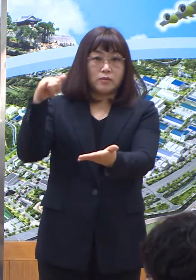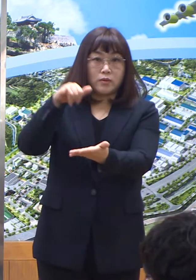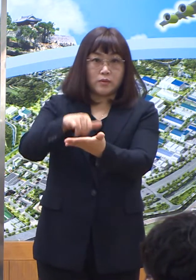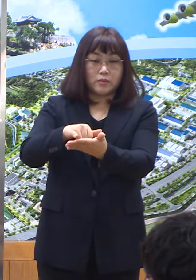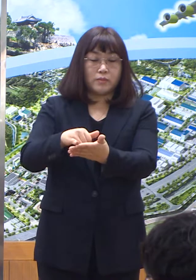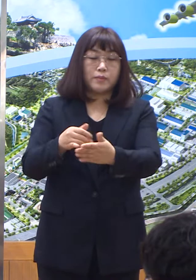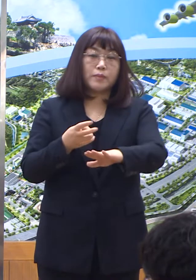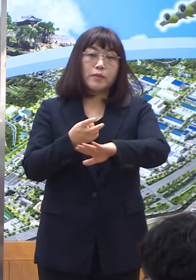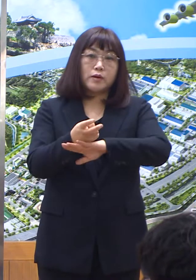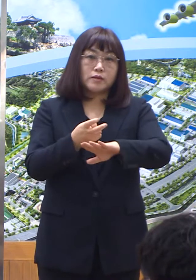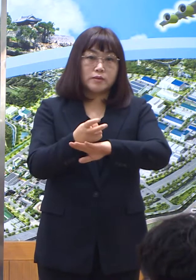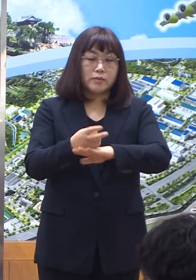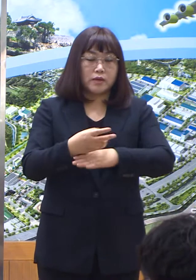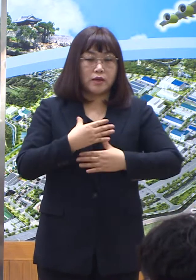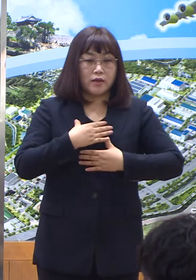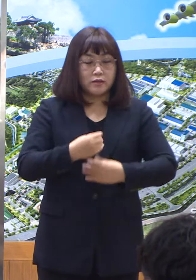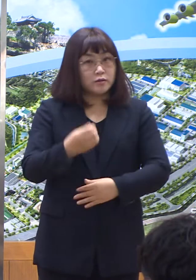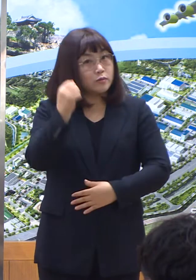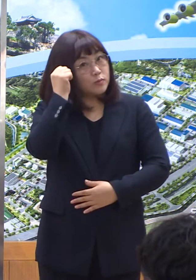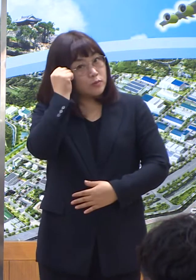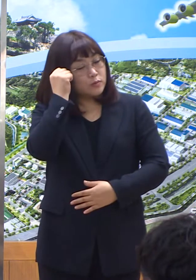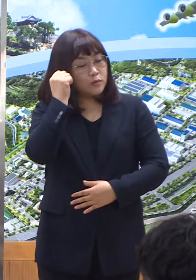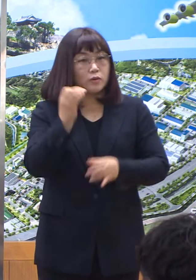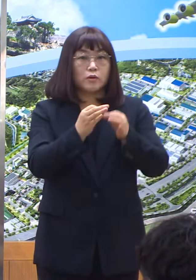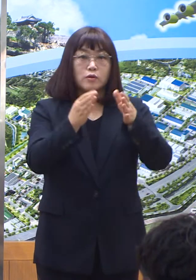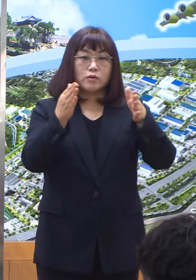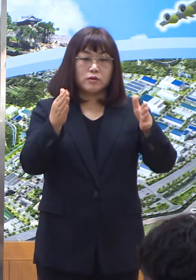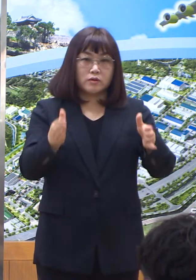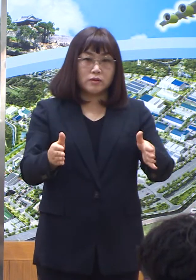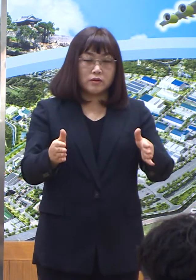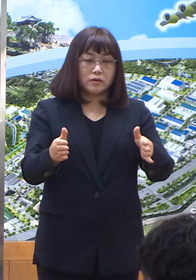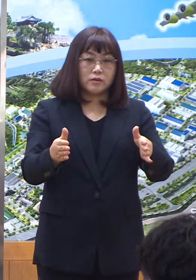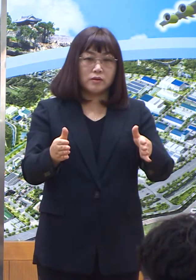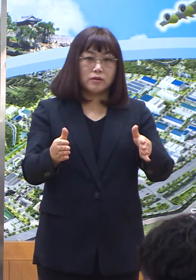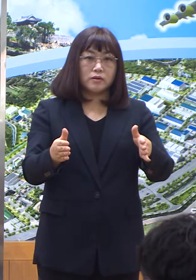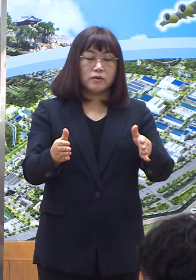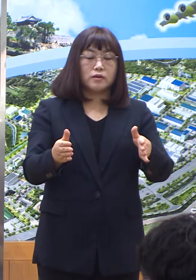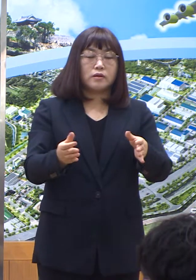안전숙소 역시 연휴동안 정상운영 하겠습니다.